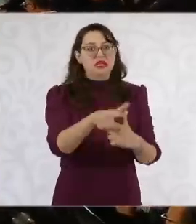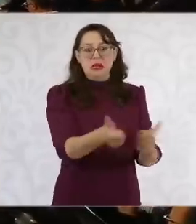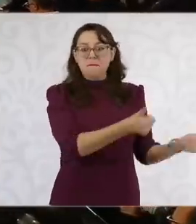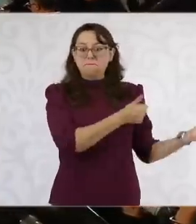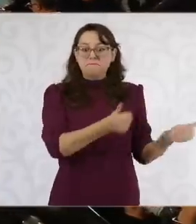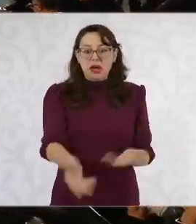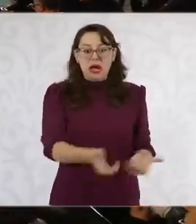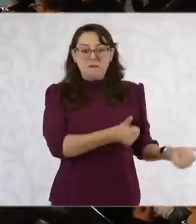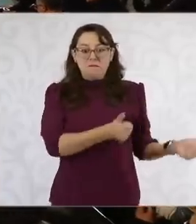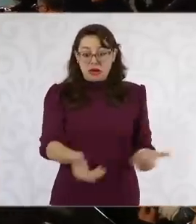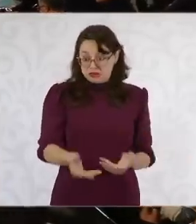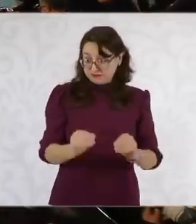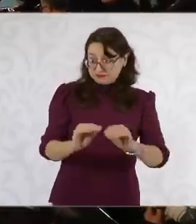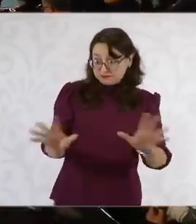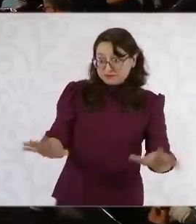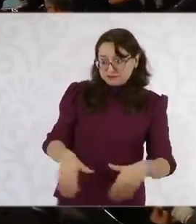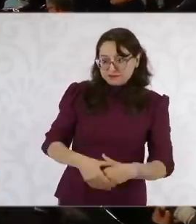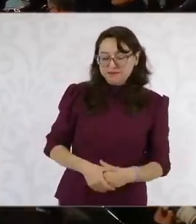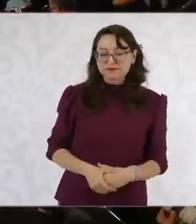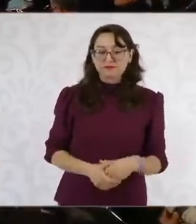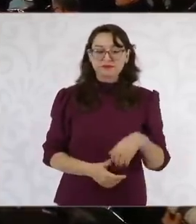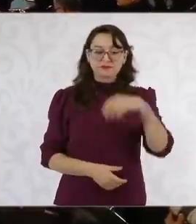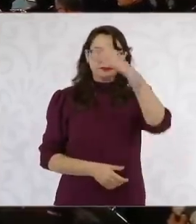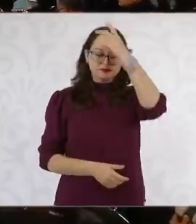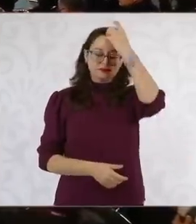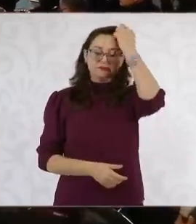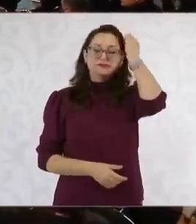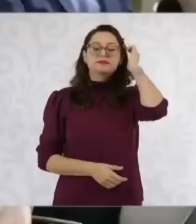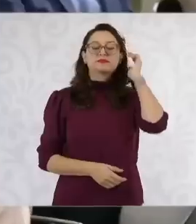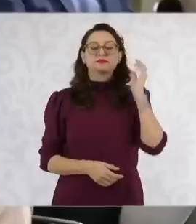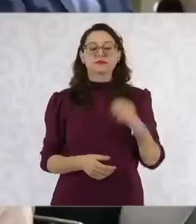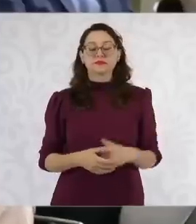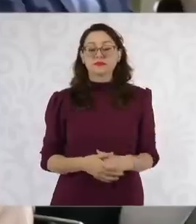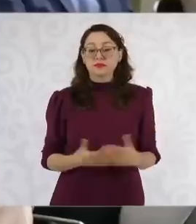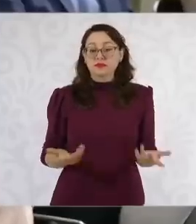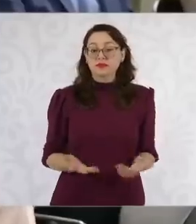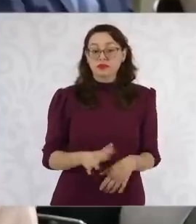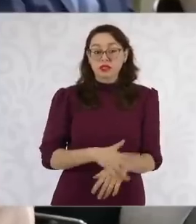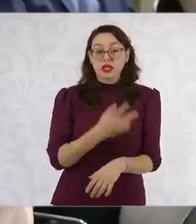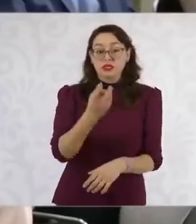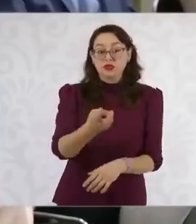ese sentido presidenta eh habrá un esfuerzo mayúsculo de la cancillería mexicana para eh